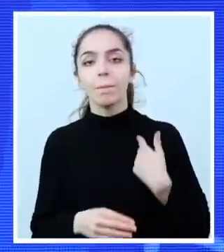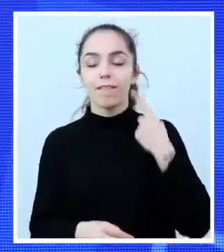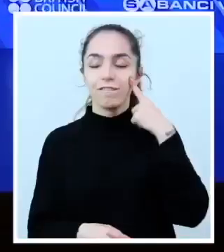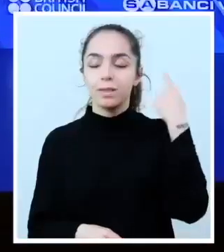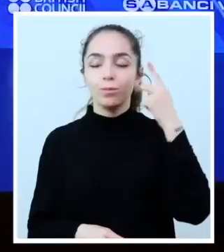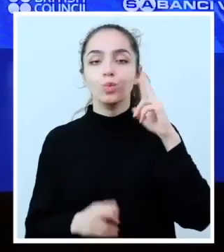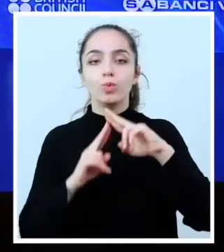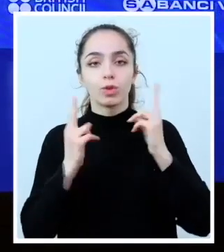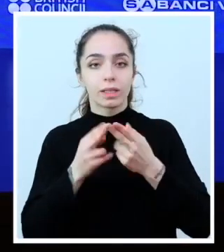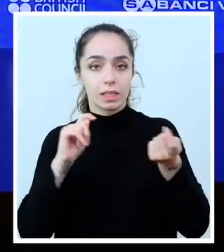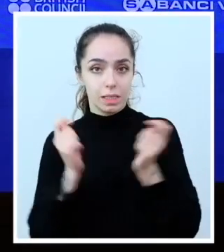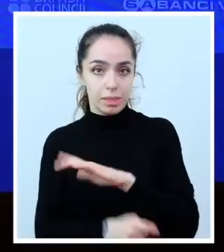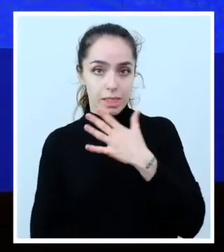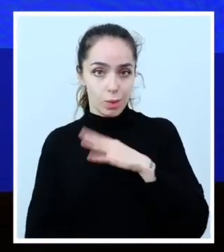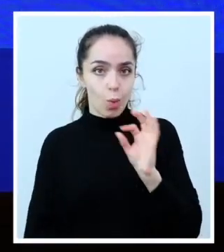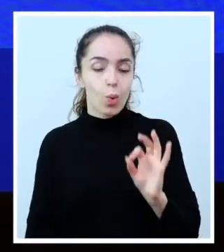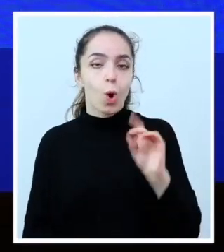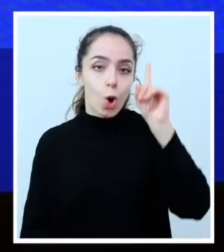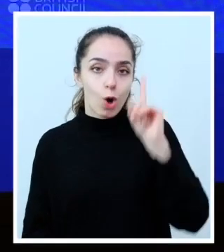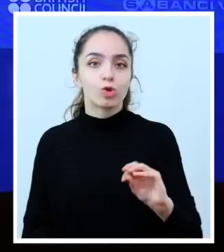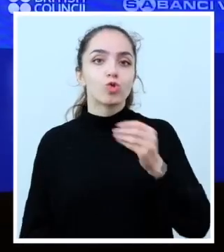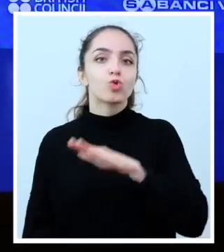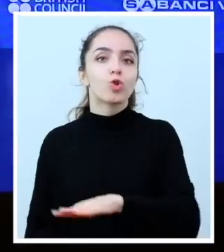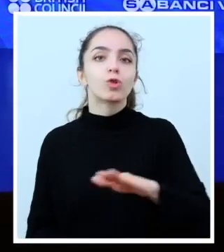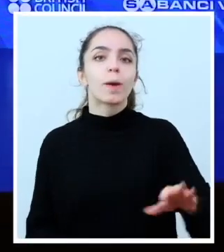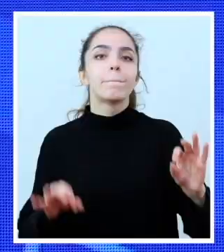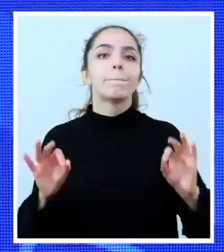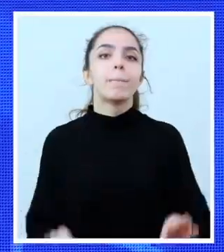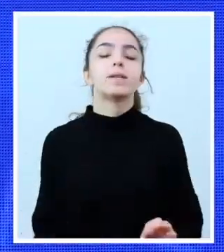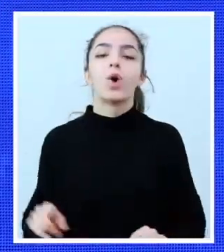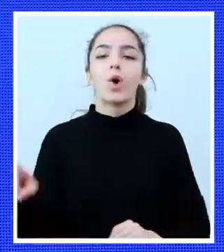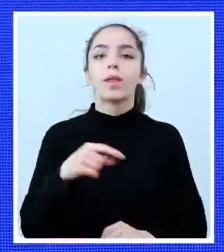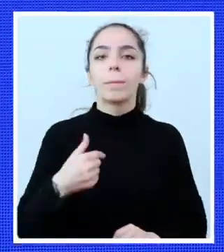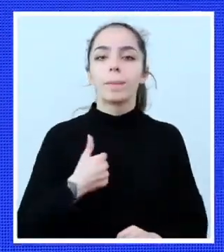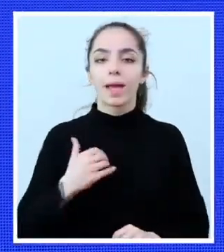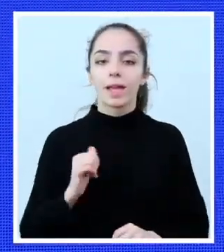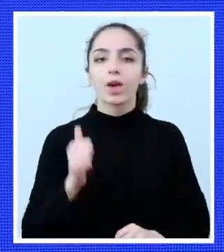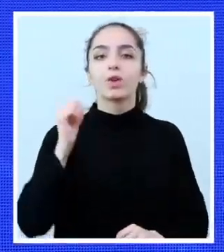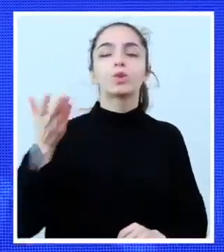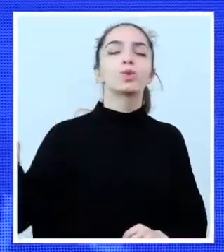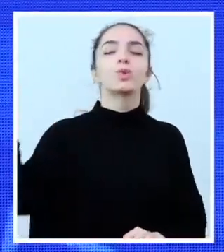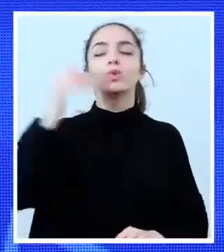Çünkü bence eğer dünyayı değiştirmek istiyorsanız... önce çocuklardan başlayacaksınız. Çünkü onlar bizim geleceğimiz.